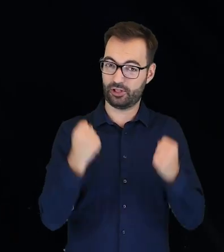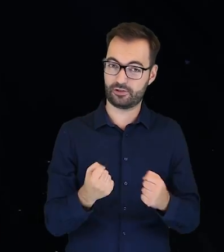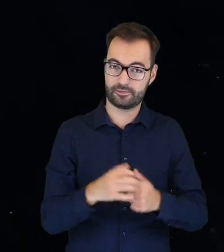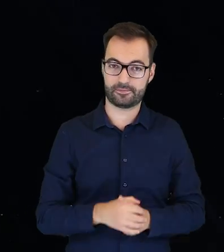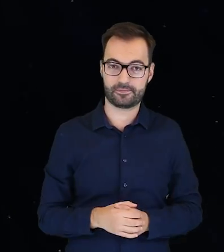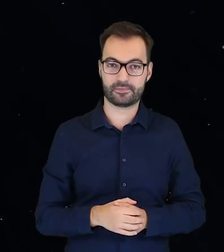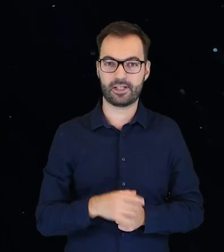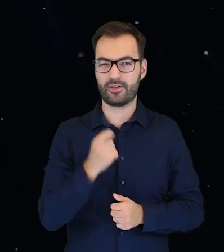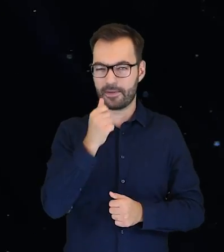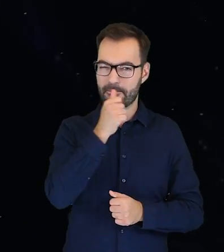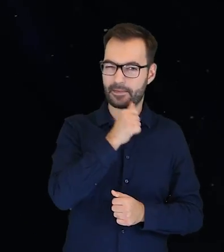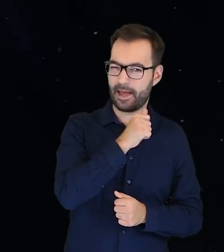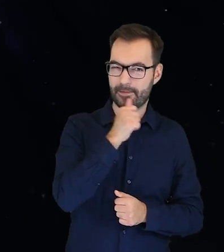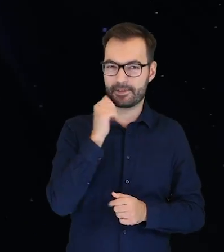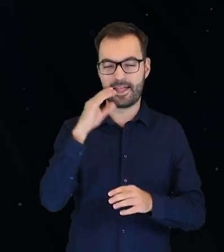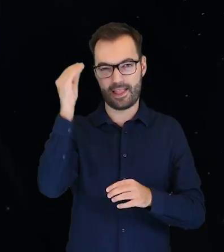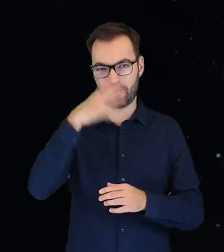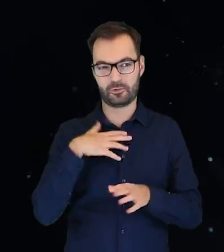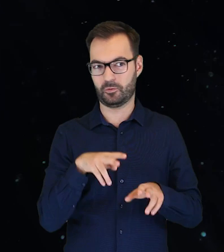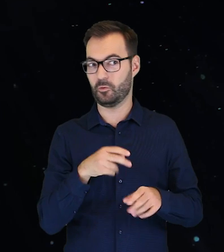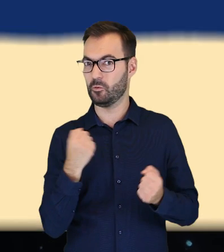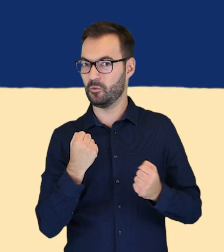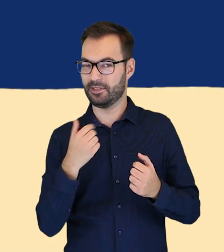być może nieco tajemnicze nawet dla naukowców.